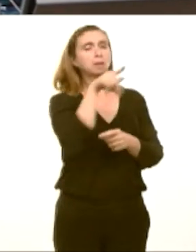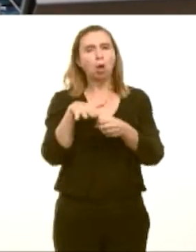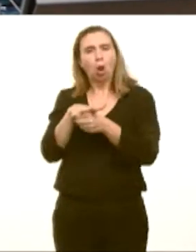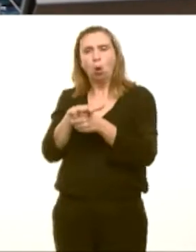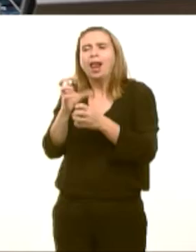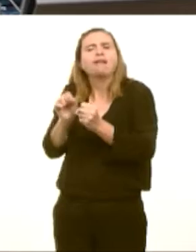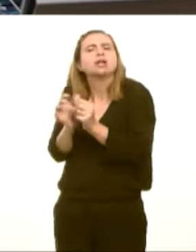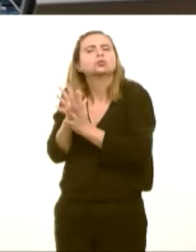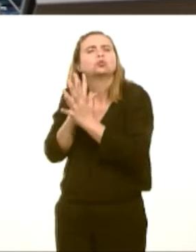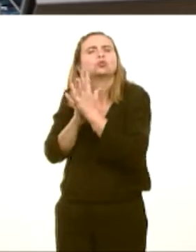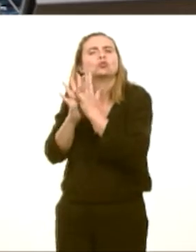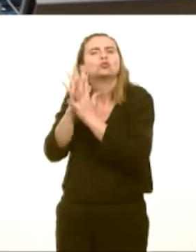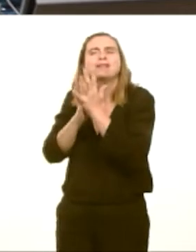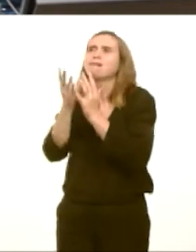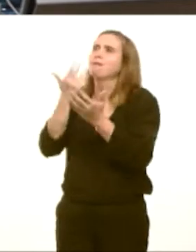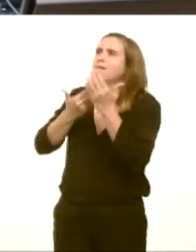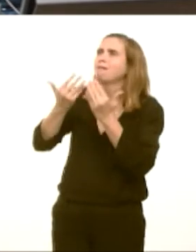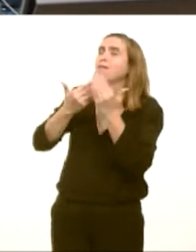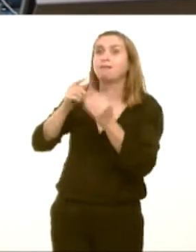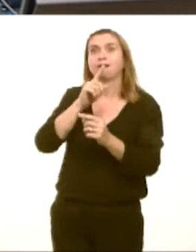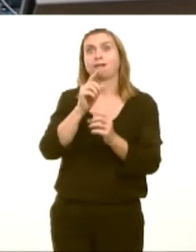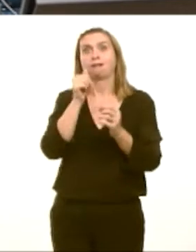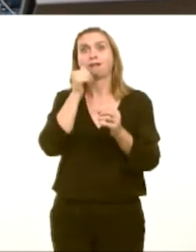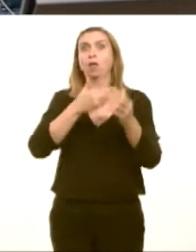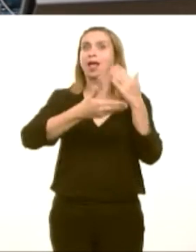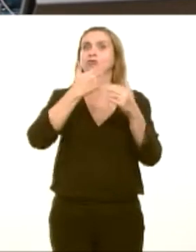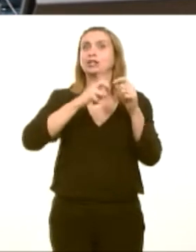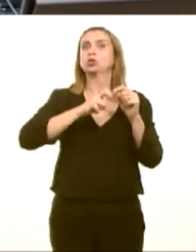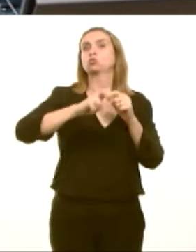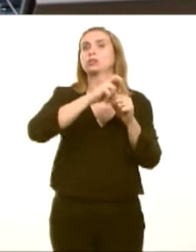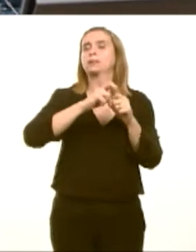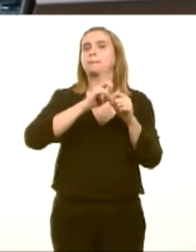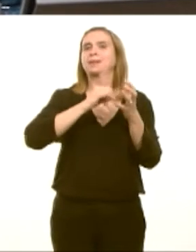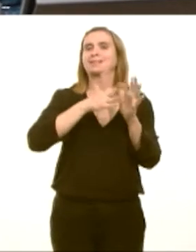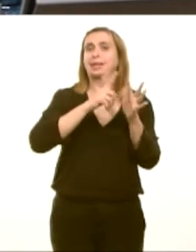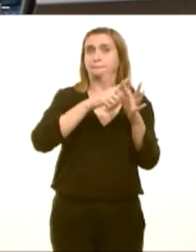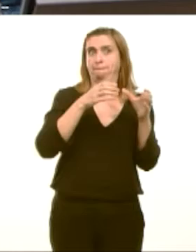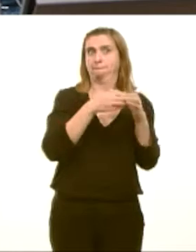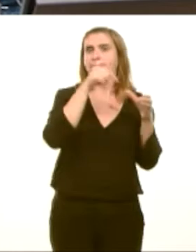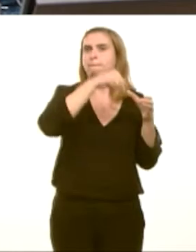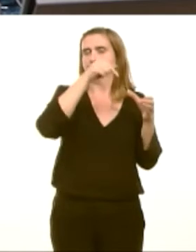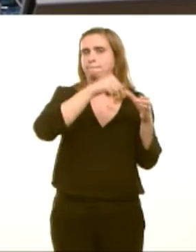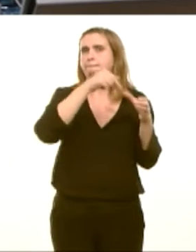Mae hwnnwín rhywbeth syín mynd i helpu o ran etifeddiaeth yng Nghymru, a sicrhau ein